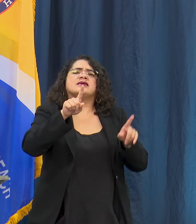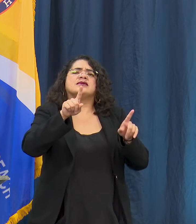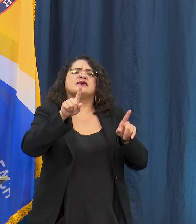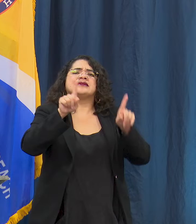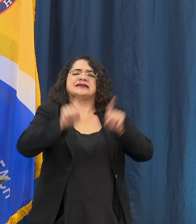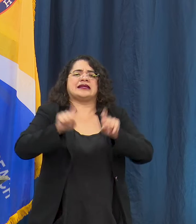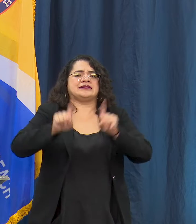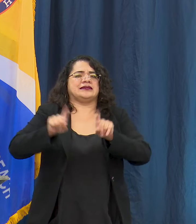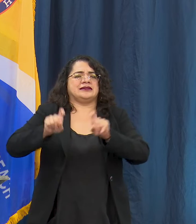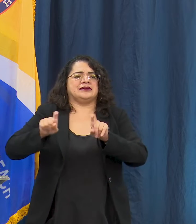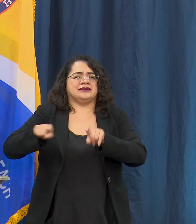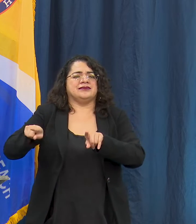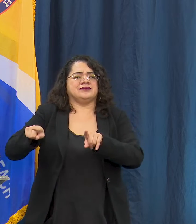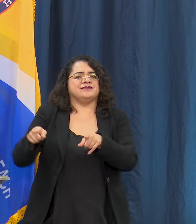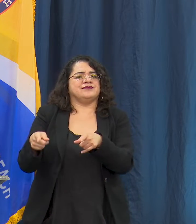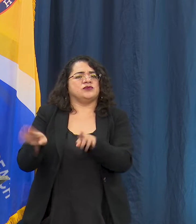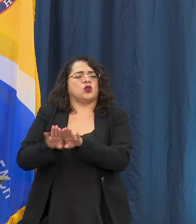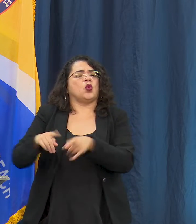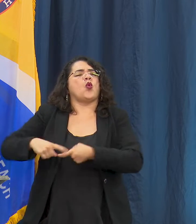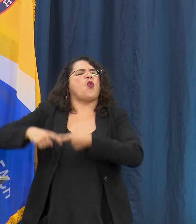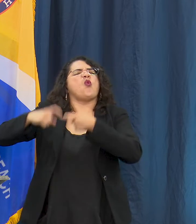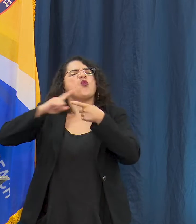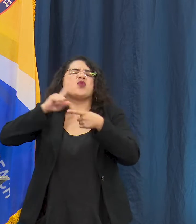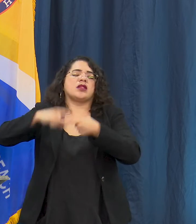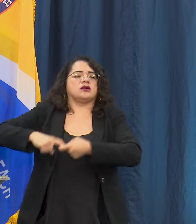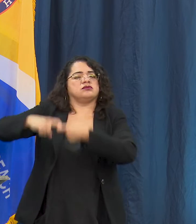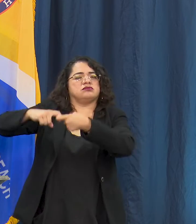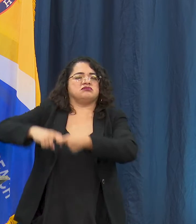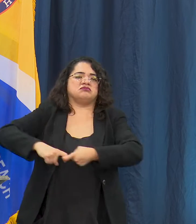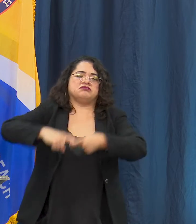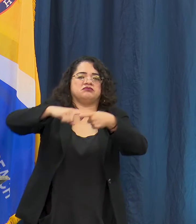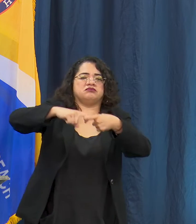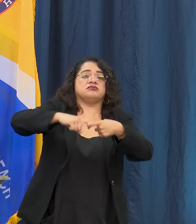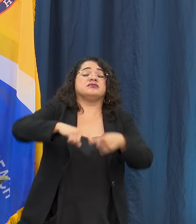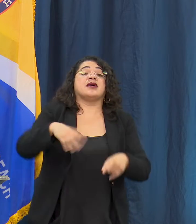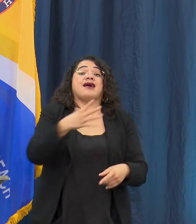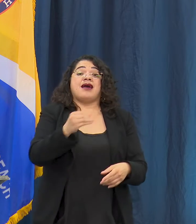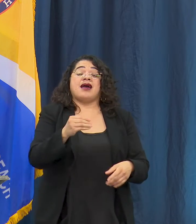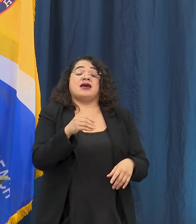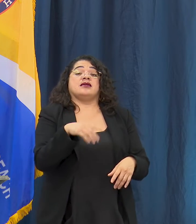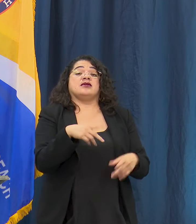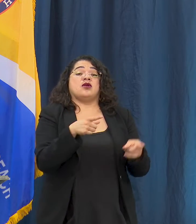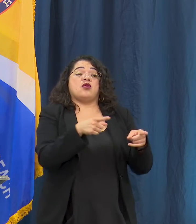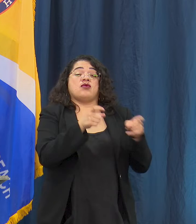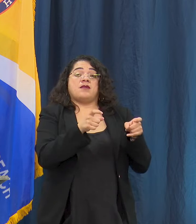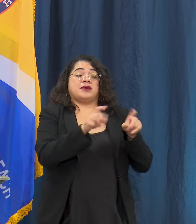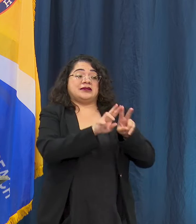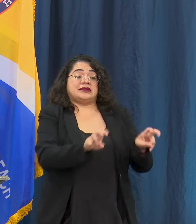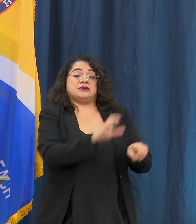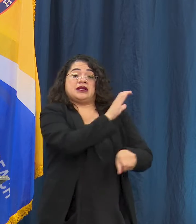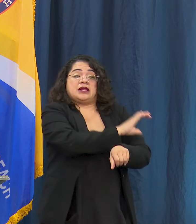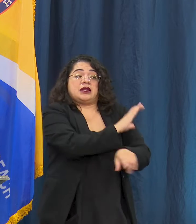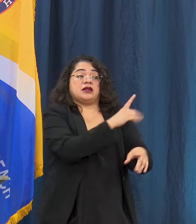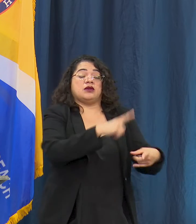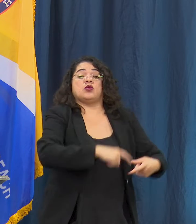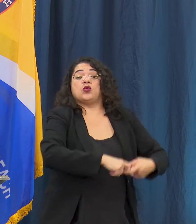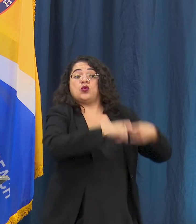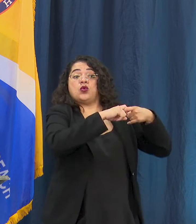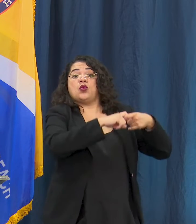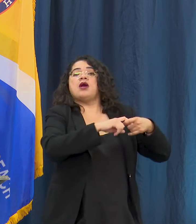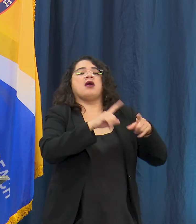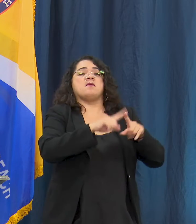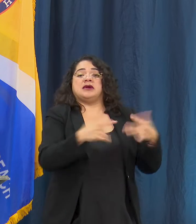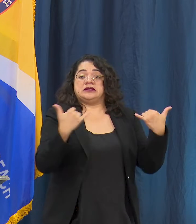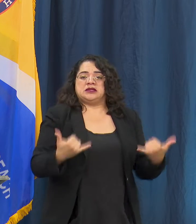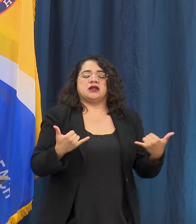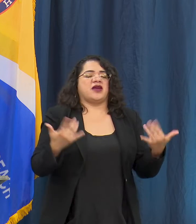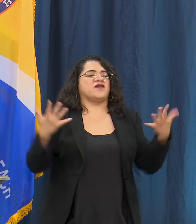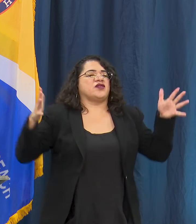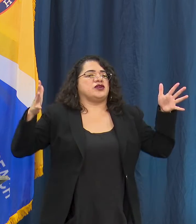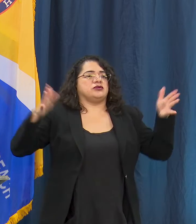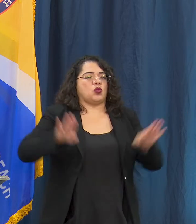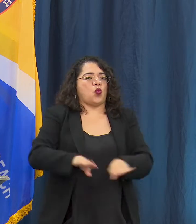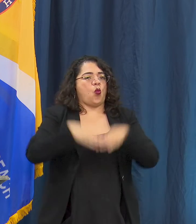de la clínica rápida devolution rápida pero éste desde hoy rehab Remos las los